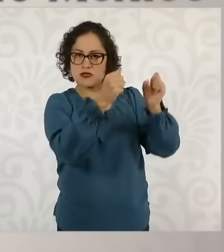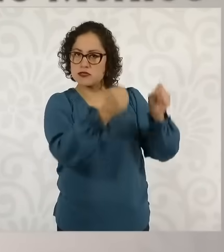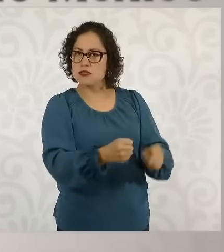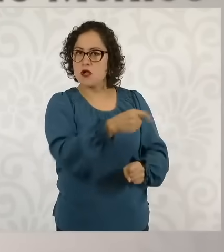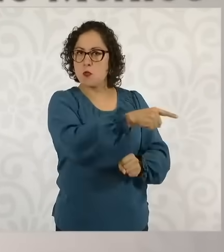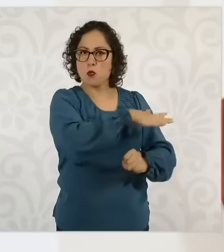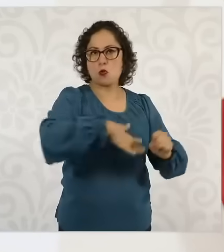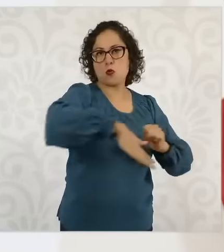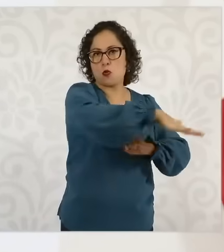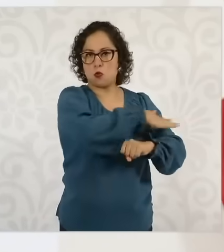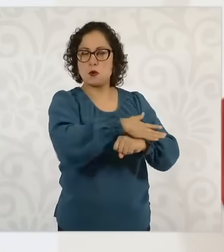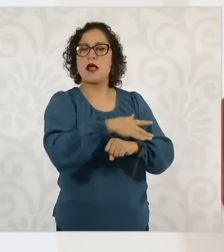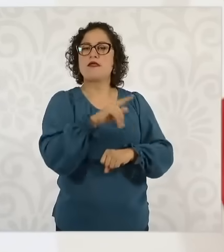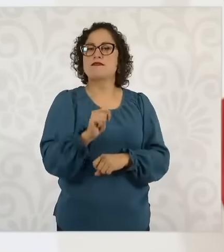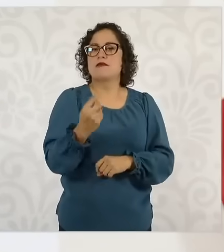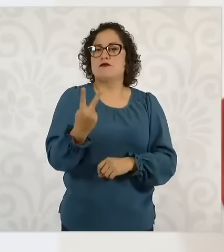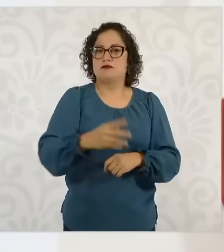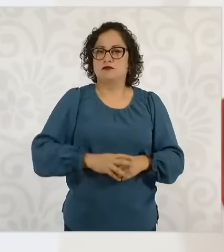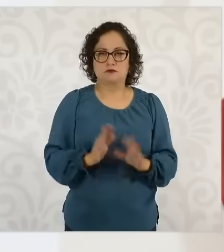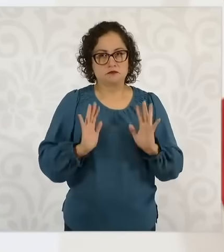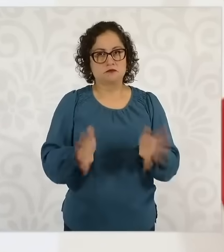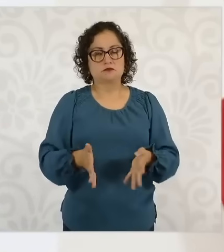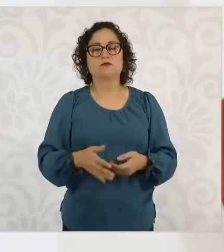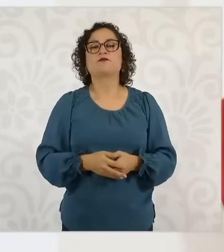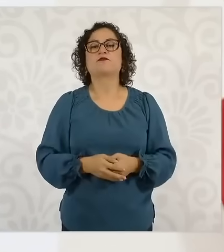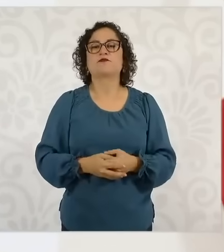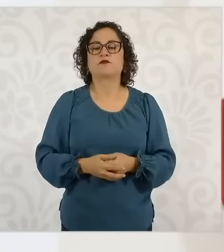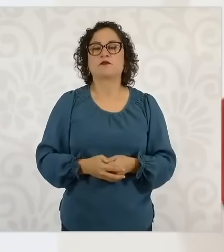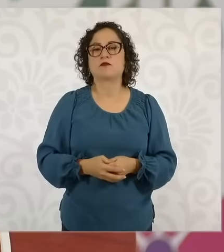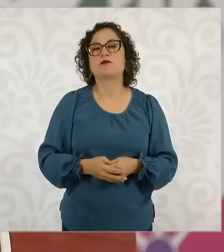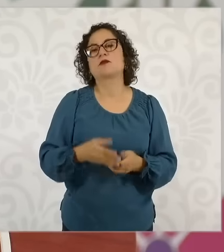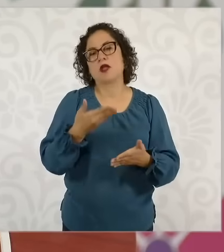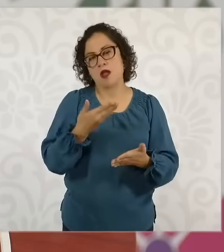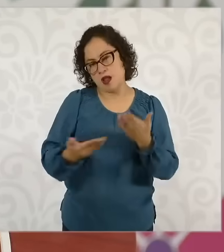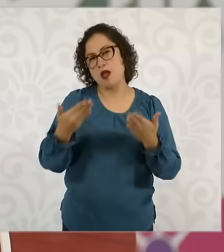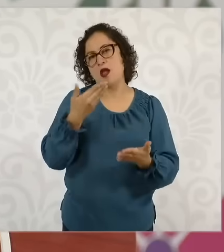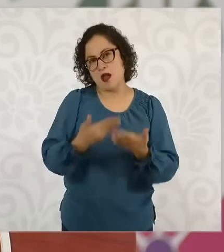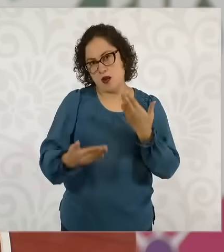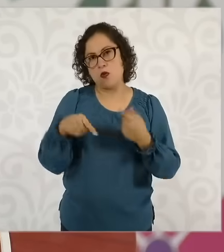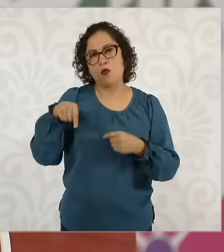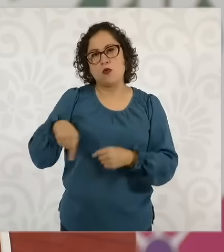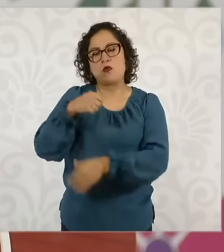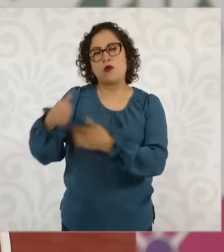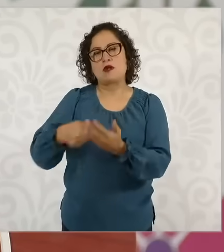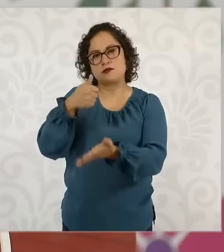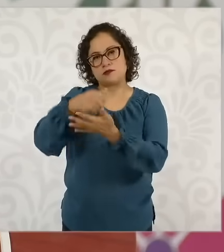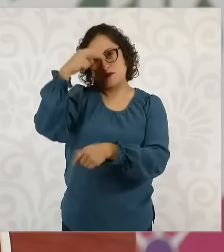la terminal dos y ahora se están haciendo principalmente algunas adecuaciones en e trabajos